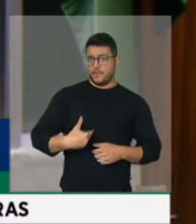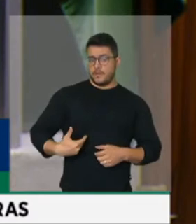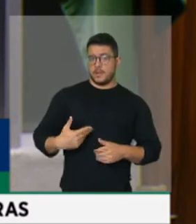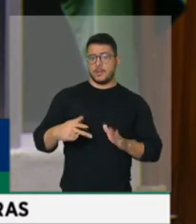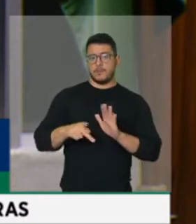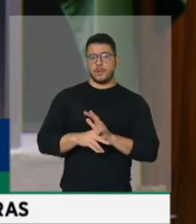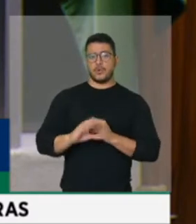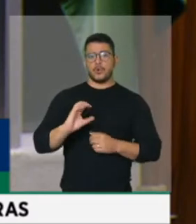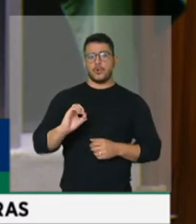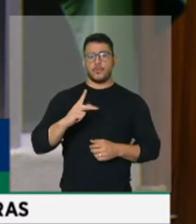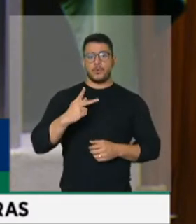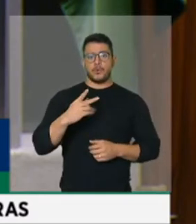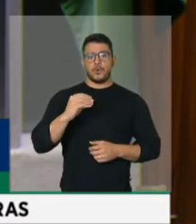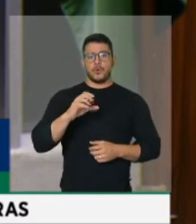BILHÕES NO MESMO PERÍODO DO